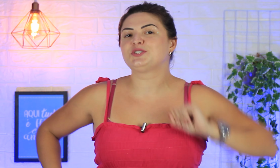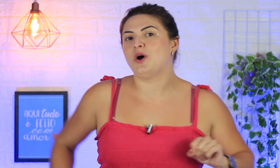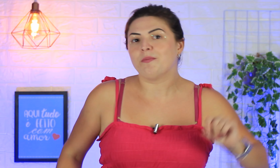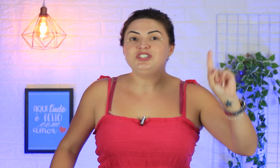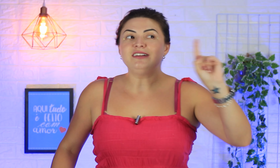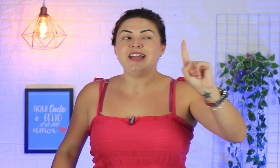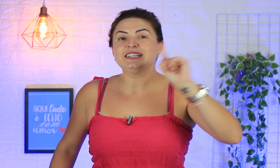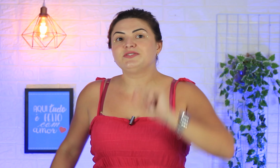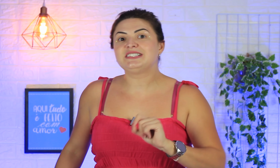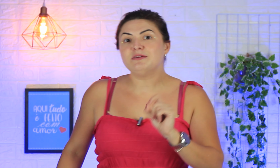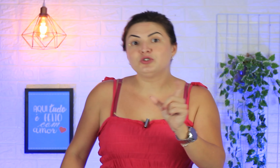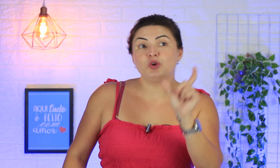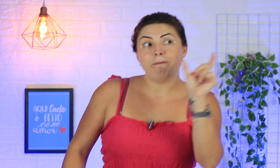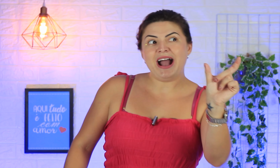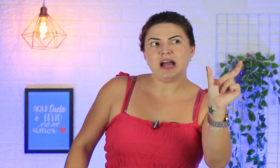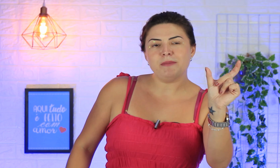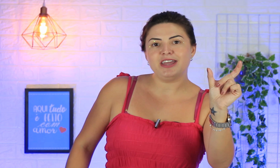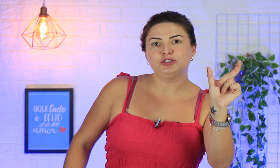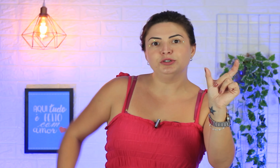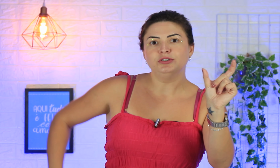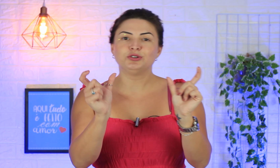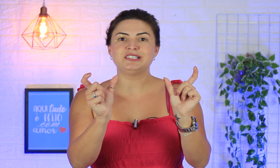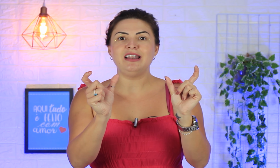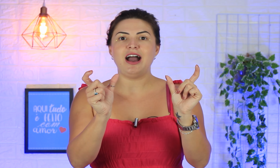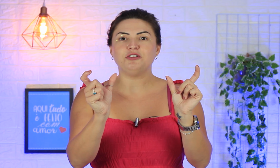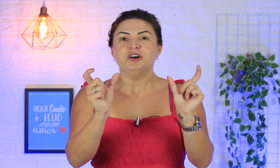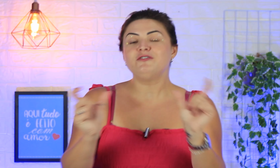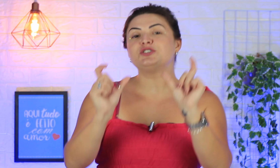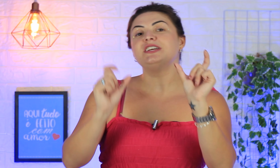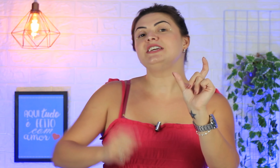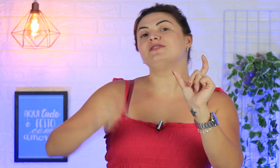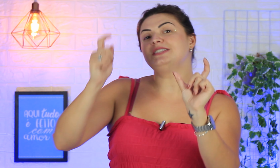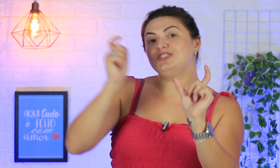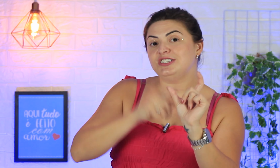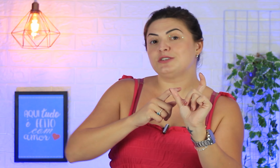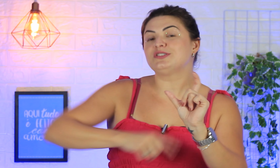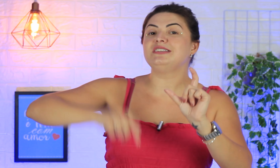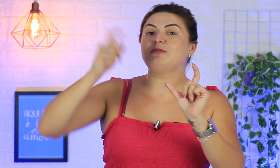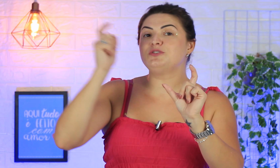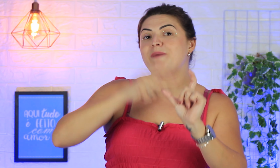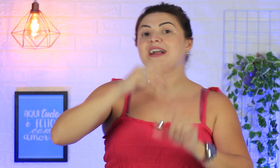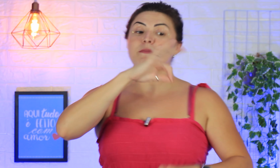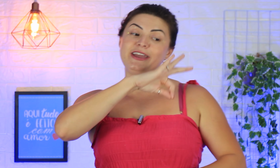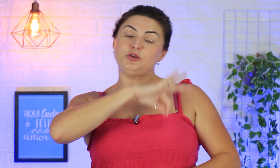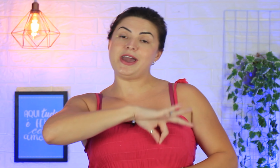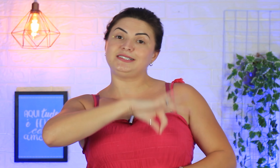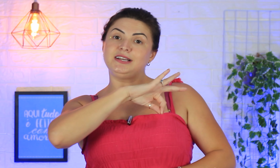só dia 10 Fazemos o pagamento do salário professor Aninha você disse que o sinal de pagamento é esse